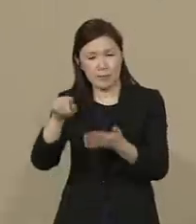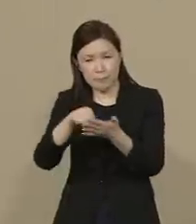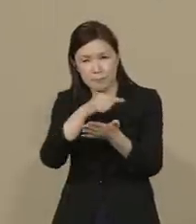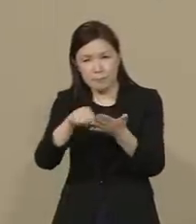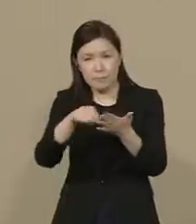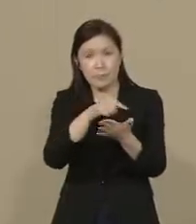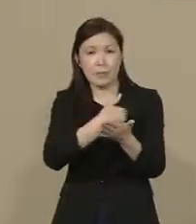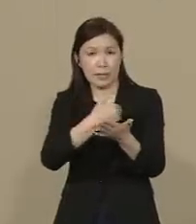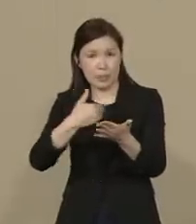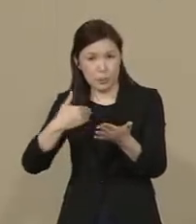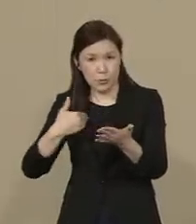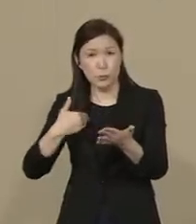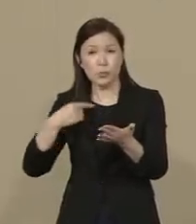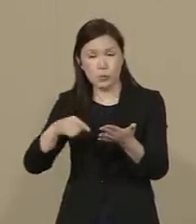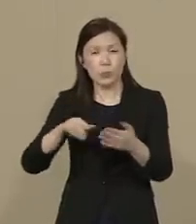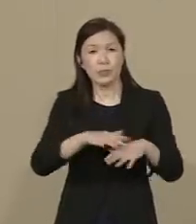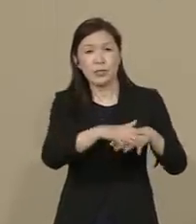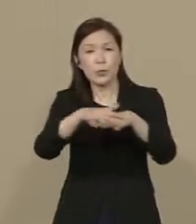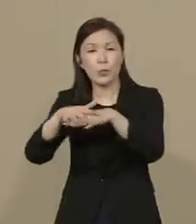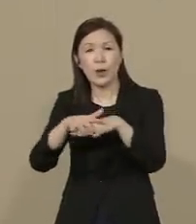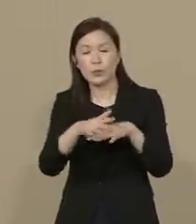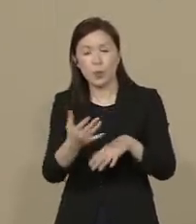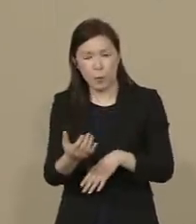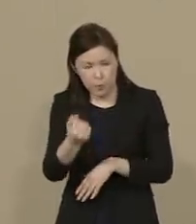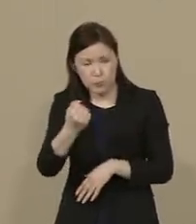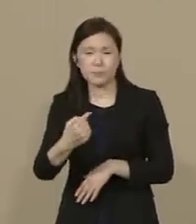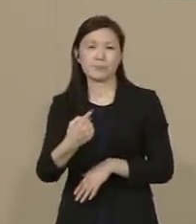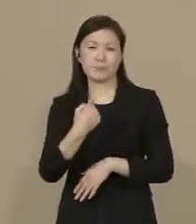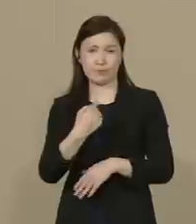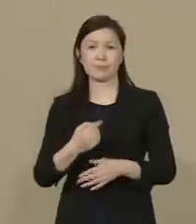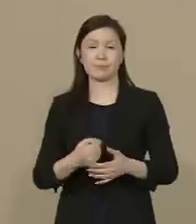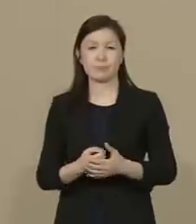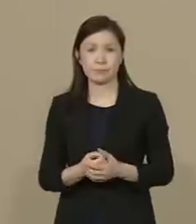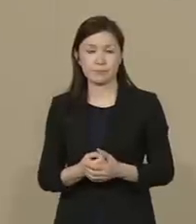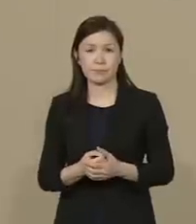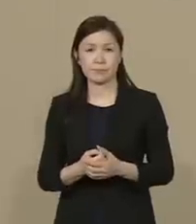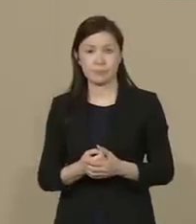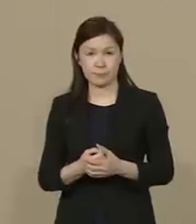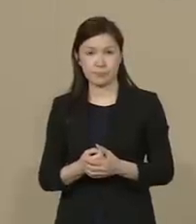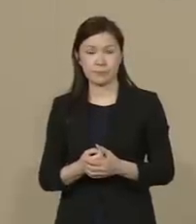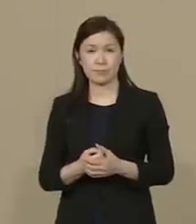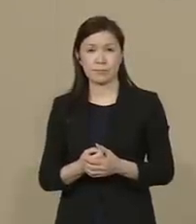そういうネットワークが 生きているのが公明党です